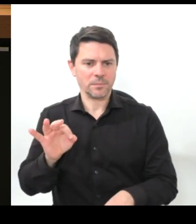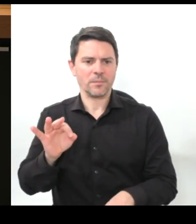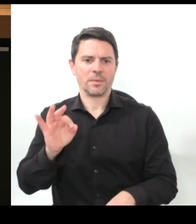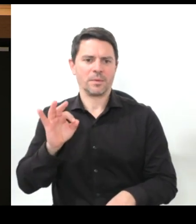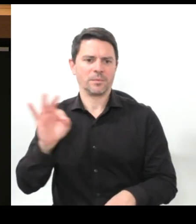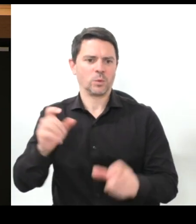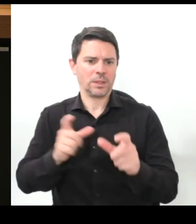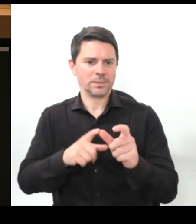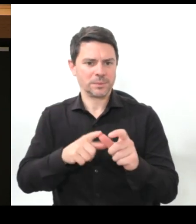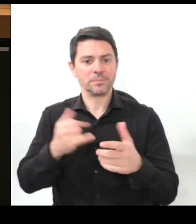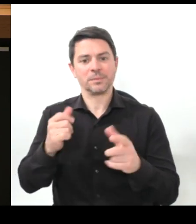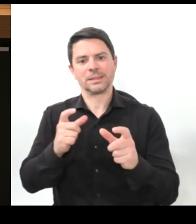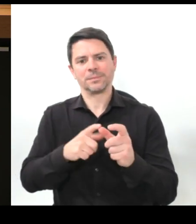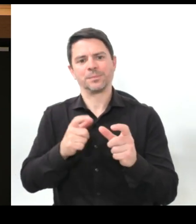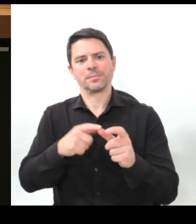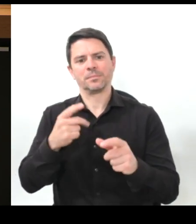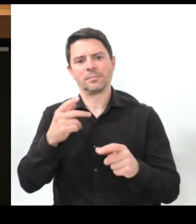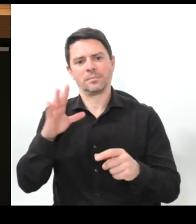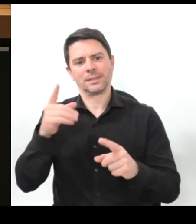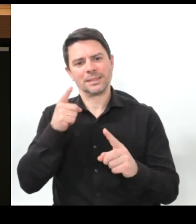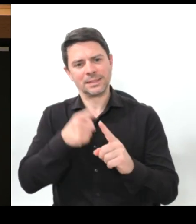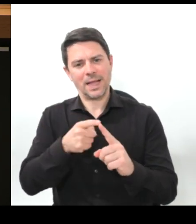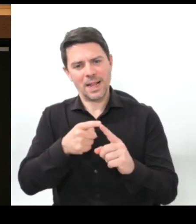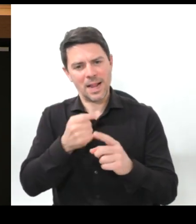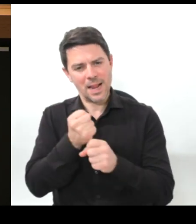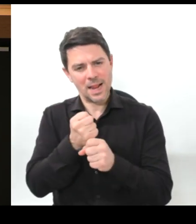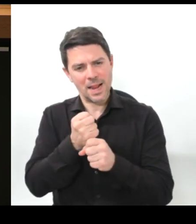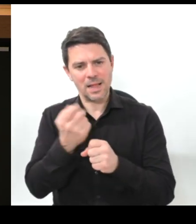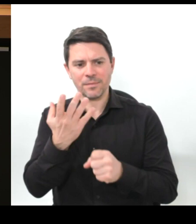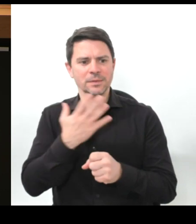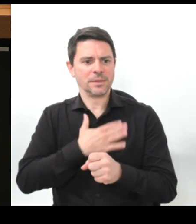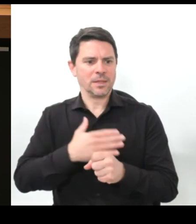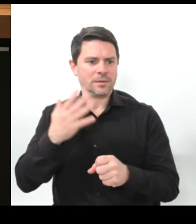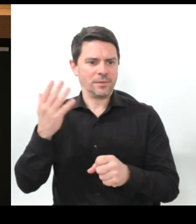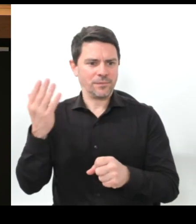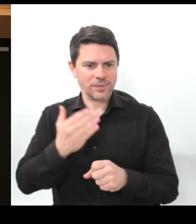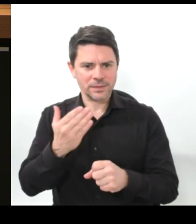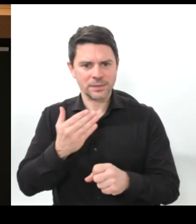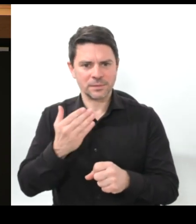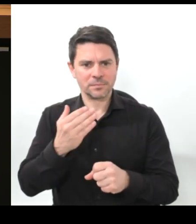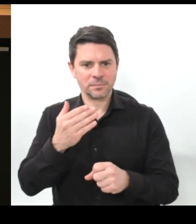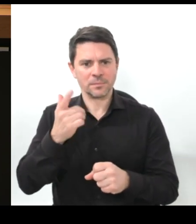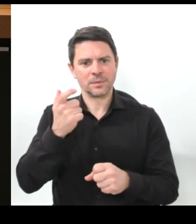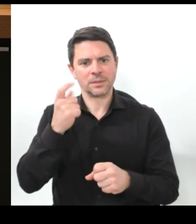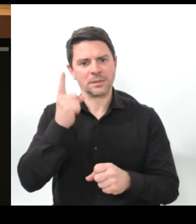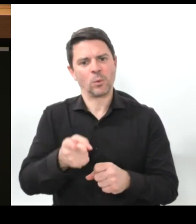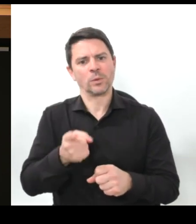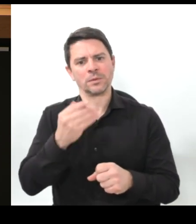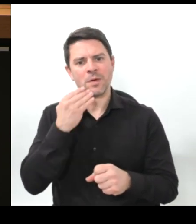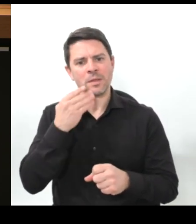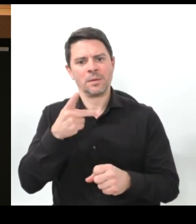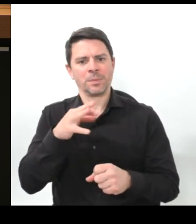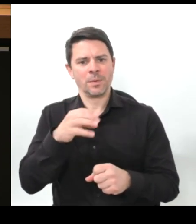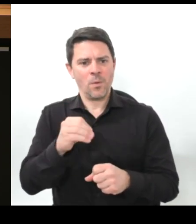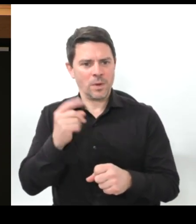hat es angesprochen, wurde bereits benannt. Über vierhunderttausend Menschen pendeln täglich zu ihrem Arbeitsplatz.